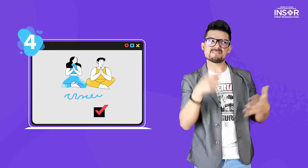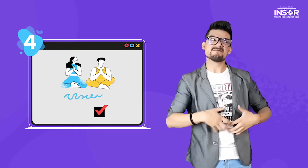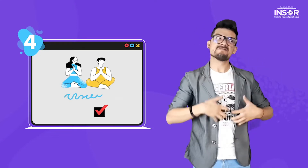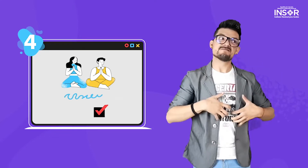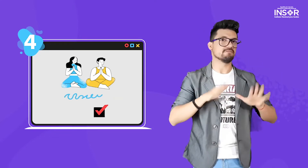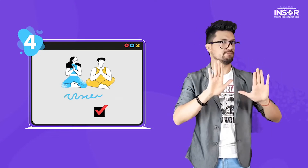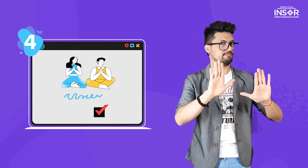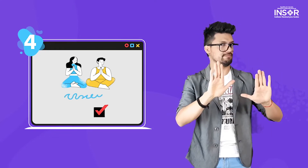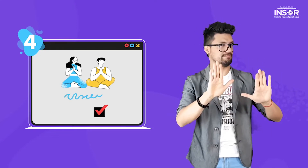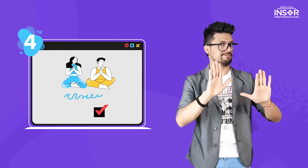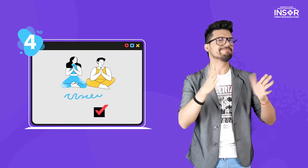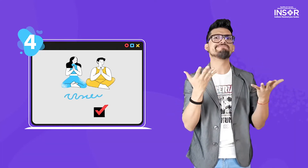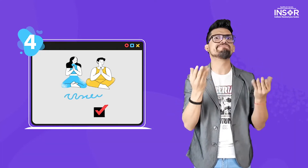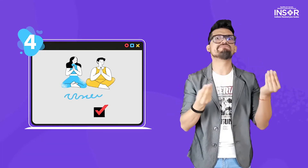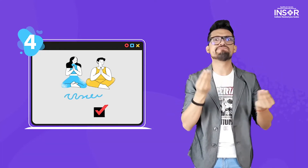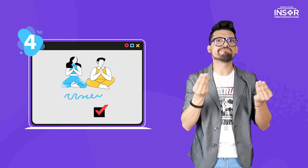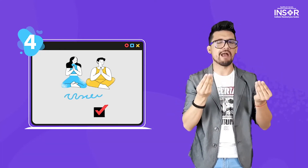Antes de dejarse llevar por el enojo,